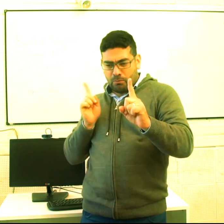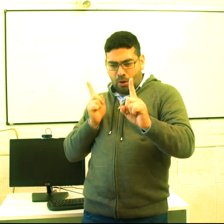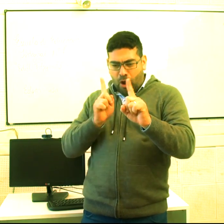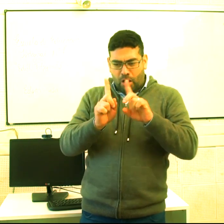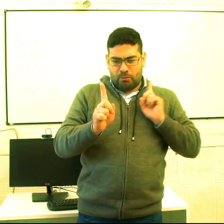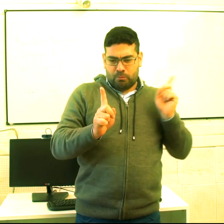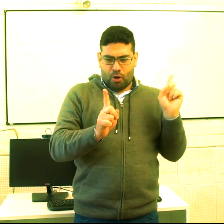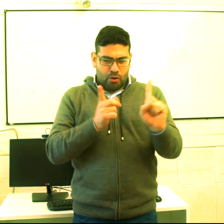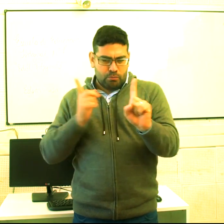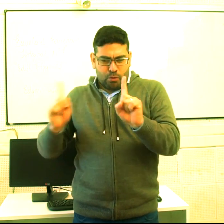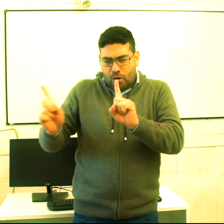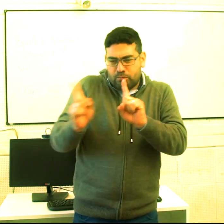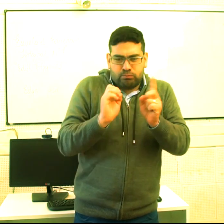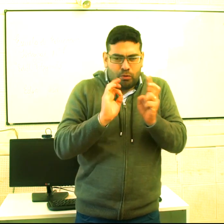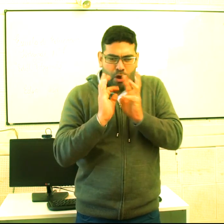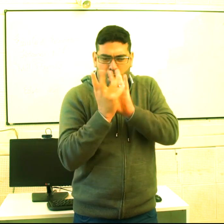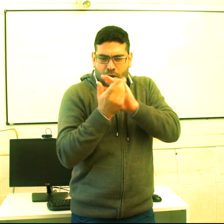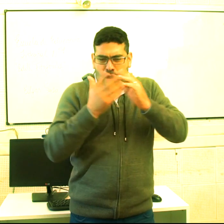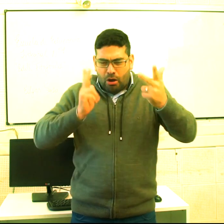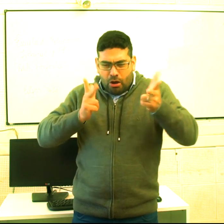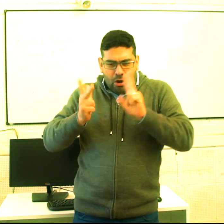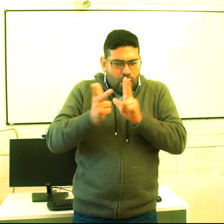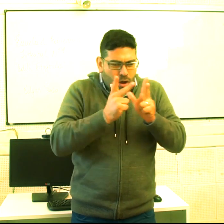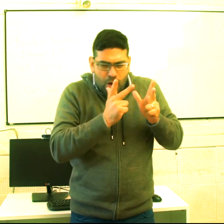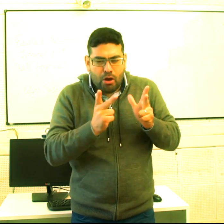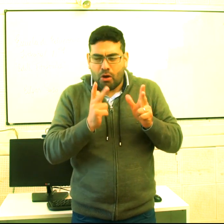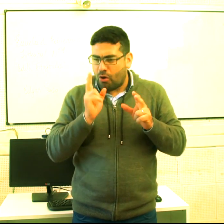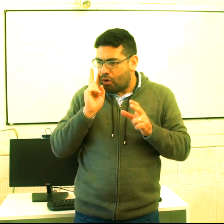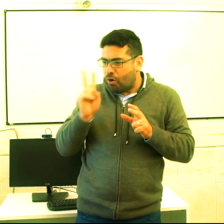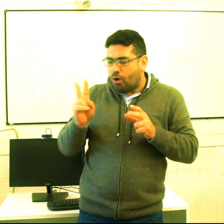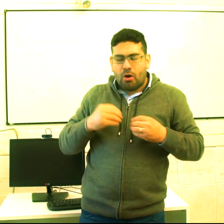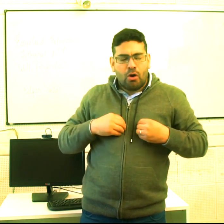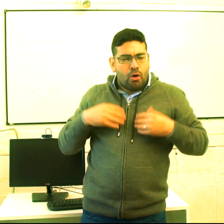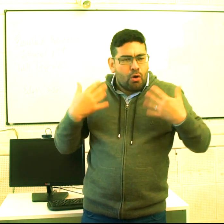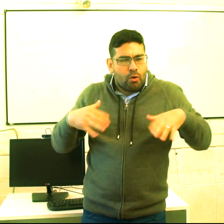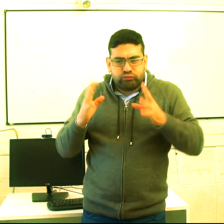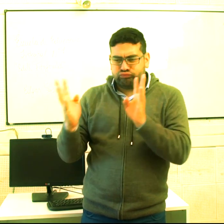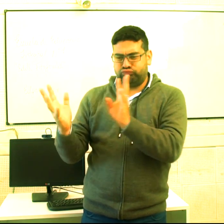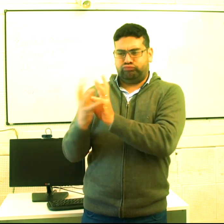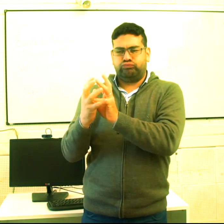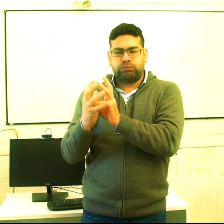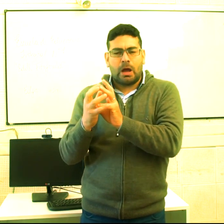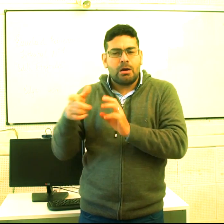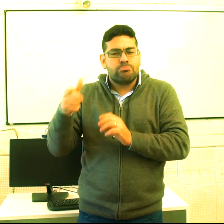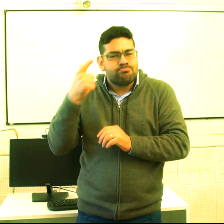por eso comenzaron a juntarse cada vez más.